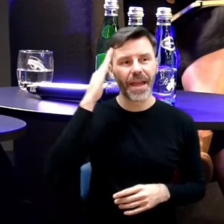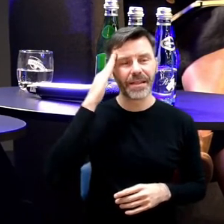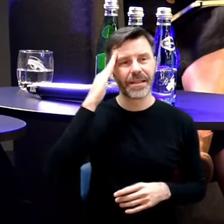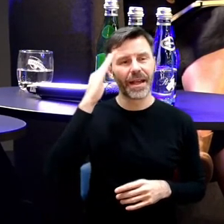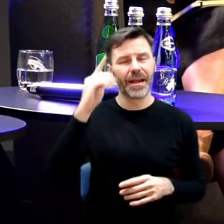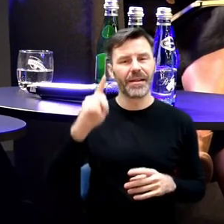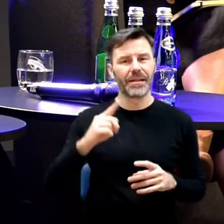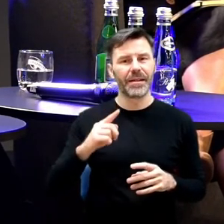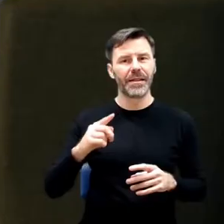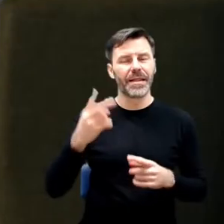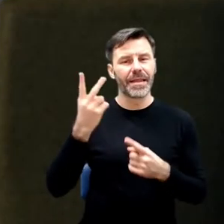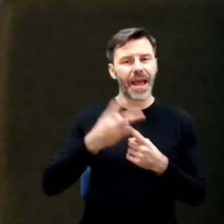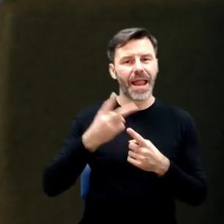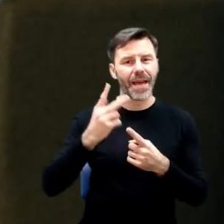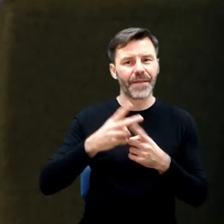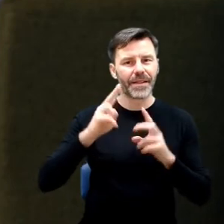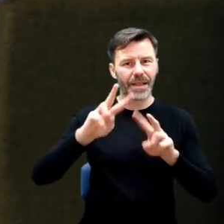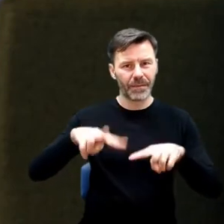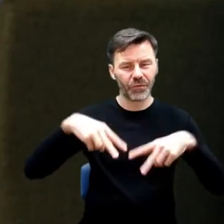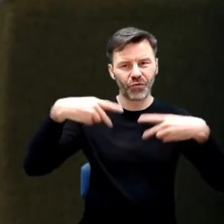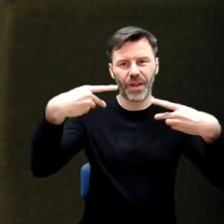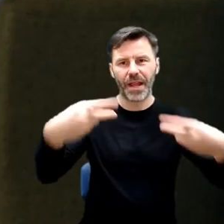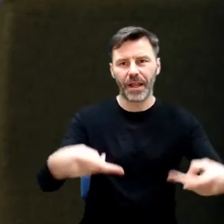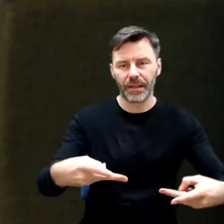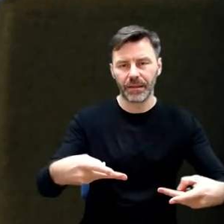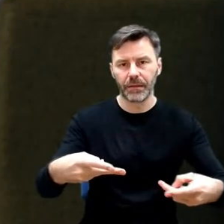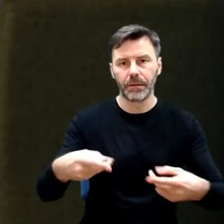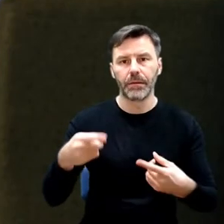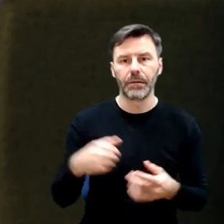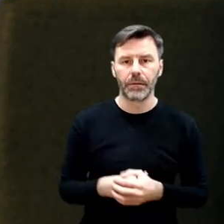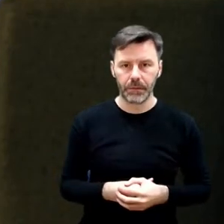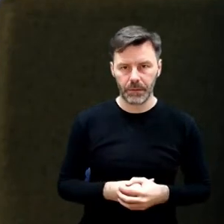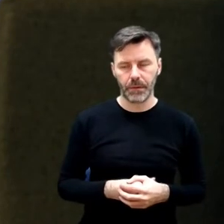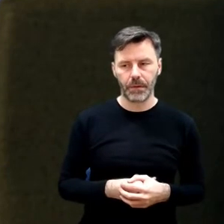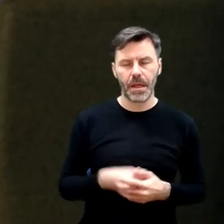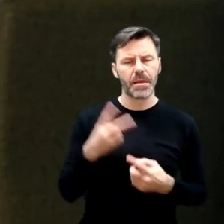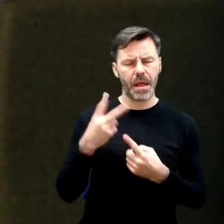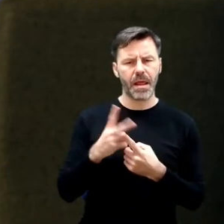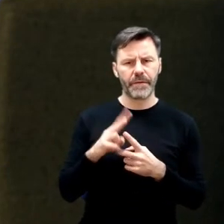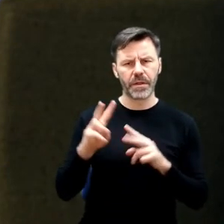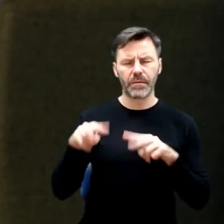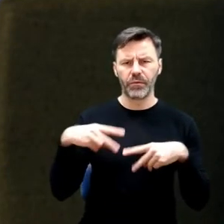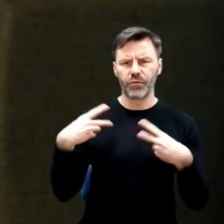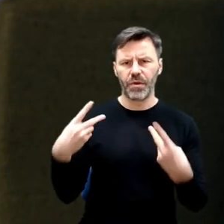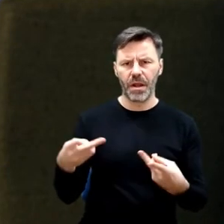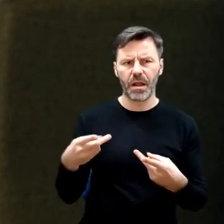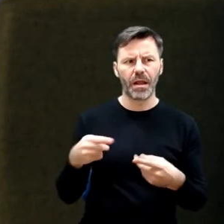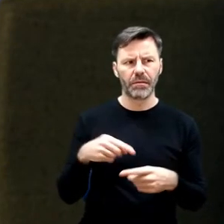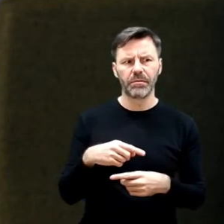Medialny przekaz był taki, że ludzie są uwikłani w długoletnie umowy,